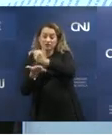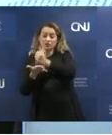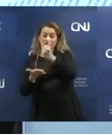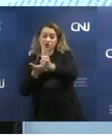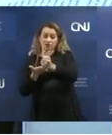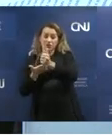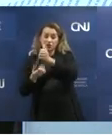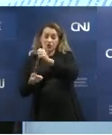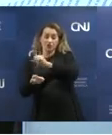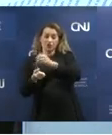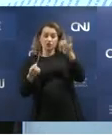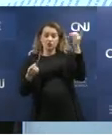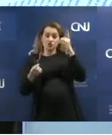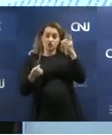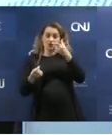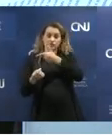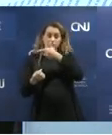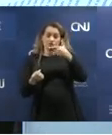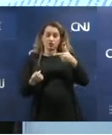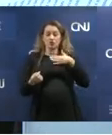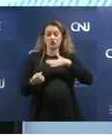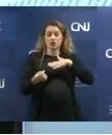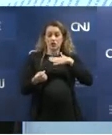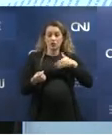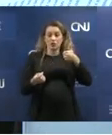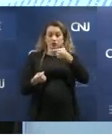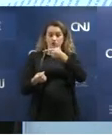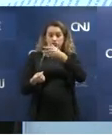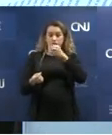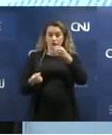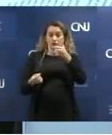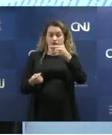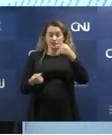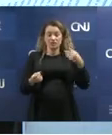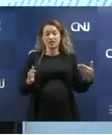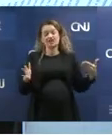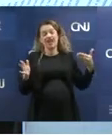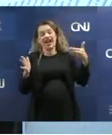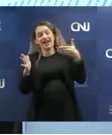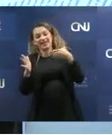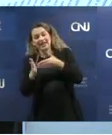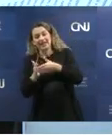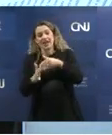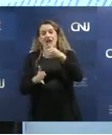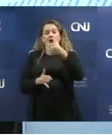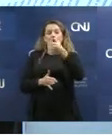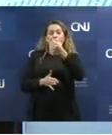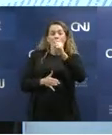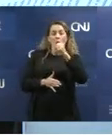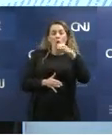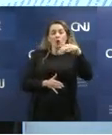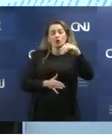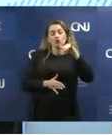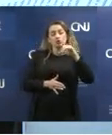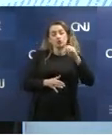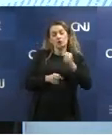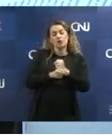até ser feita a conclusão em 8 de maio de 18, e acabou sendo despachado em 19.